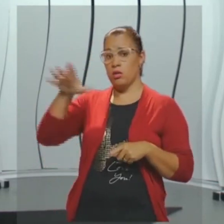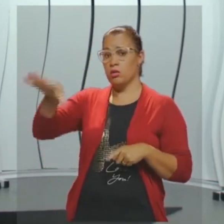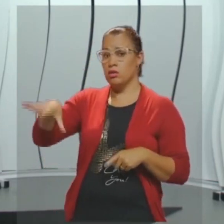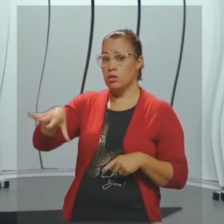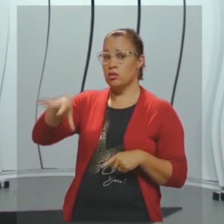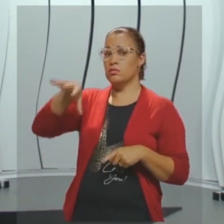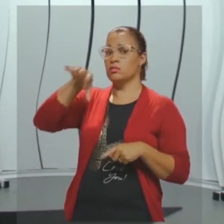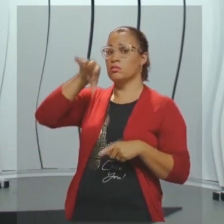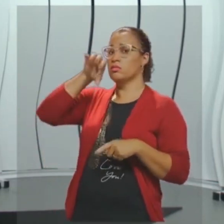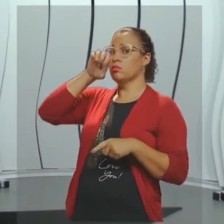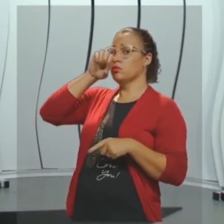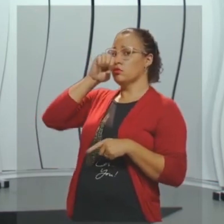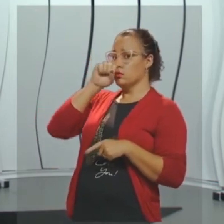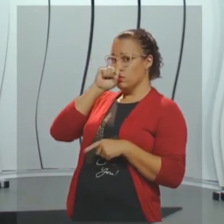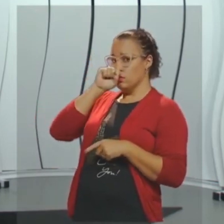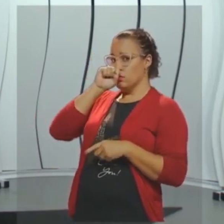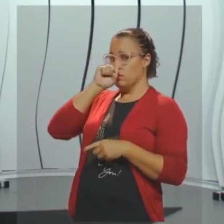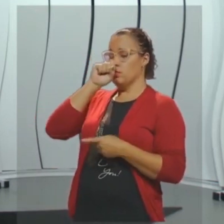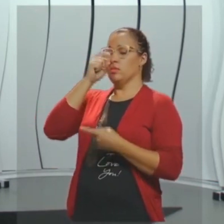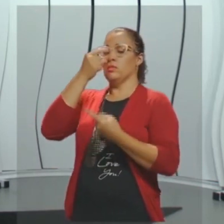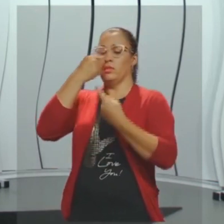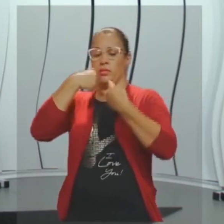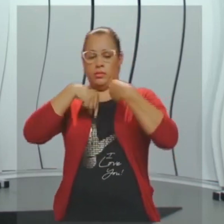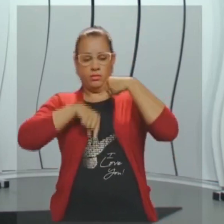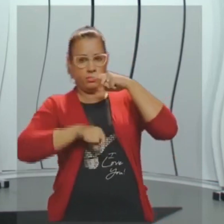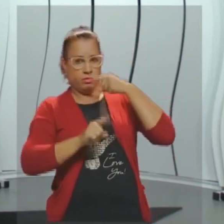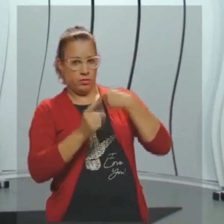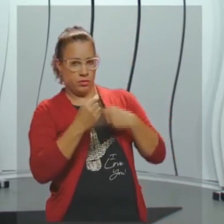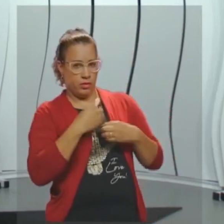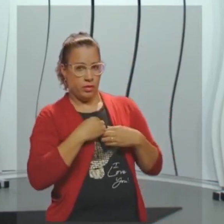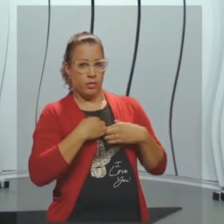oxigênio que a gente inspira quando eu inspiro, eu estou